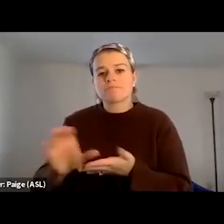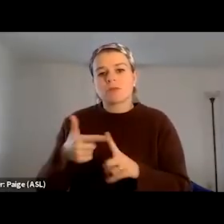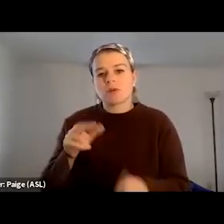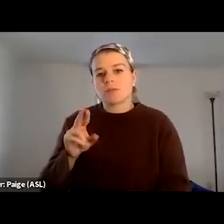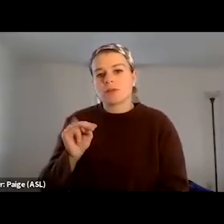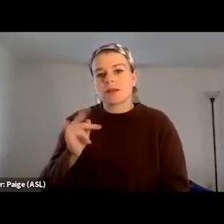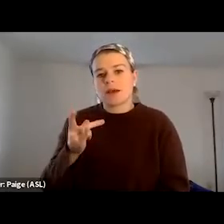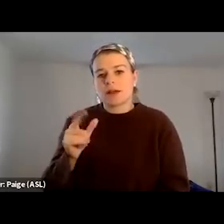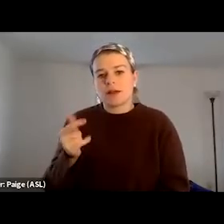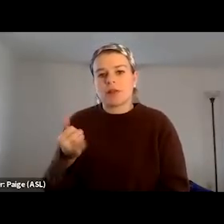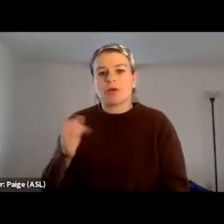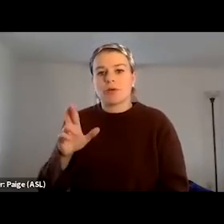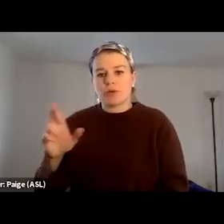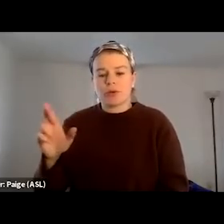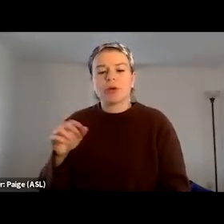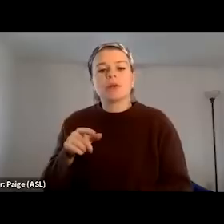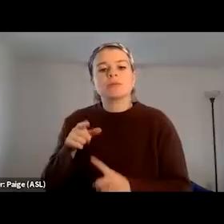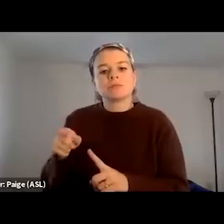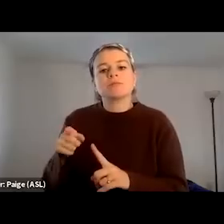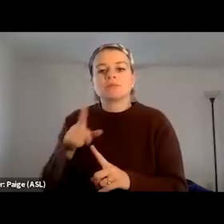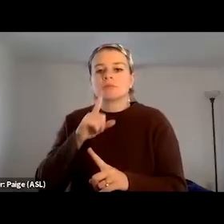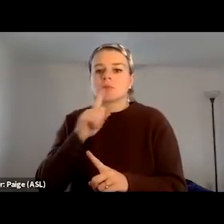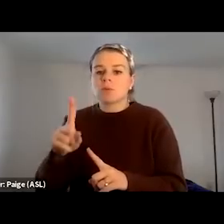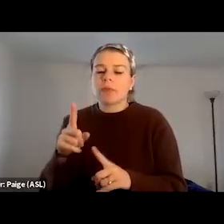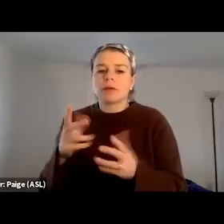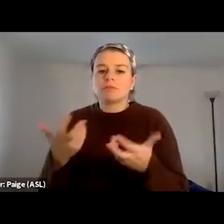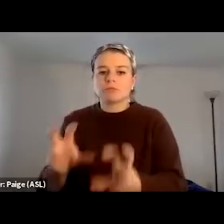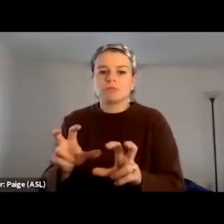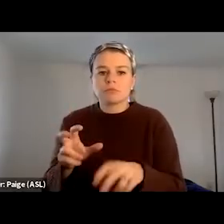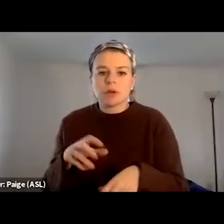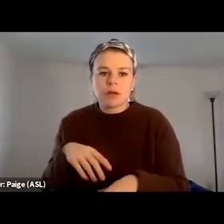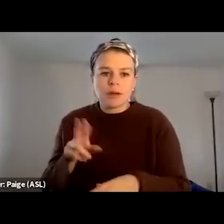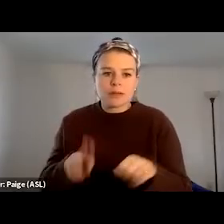sobre Vida Independiente y Discapacidad y la Investigación en Rehabilitación. Pero las opiniones que expresaré